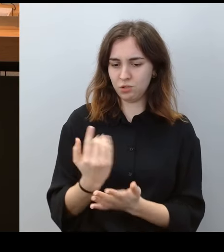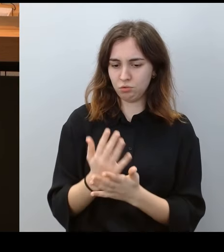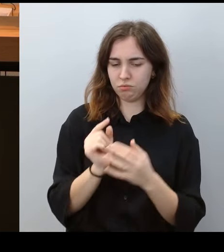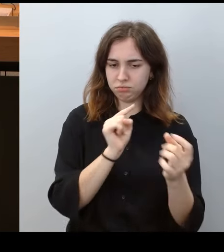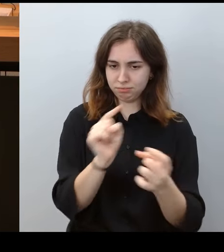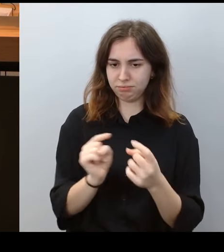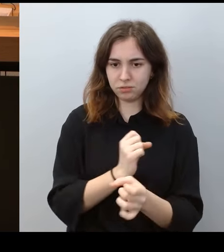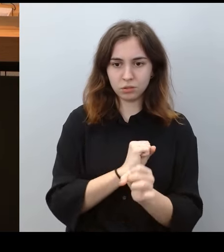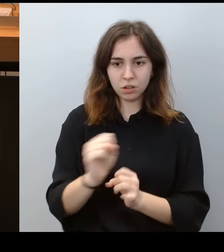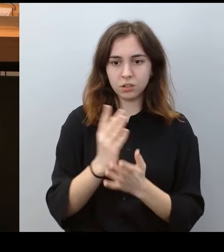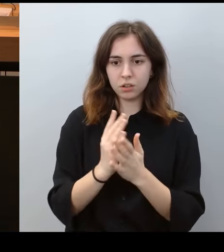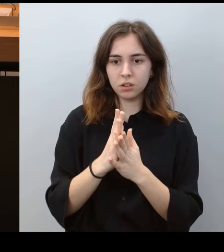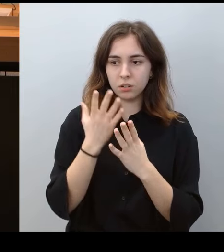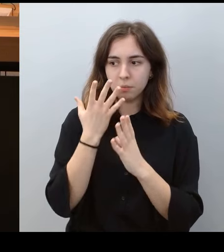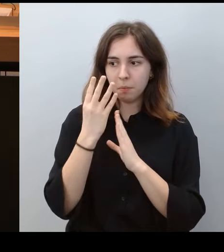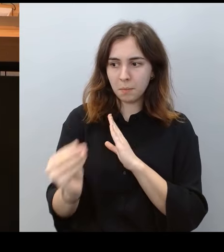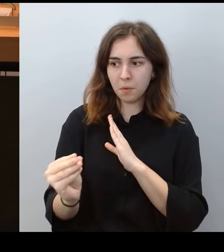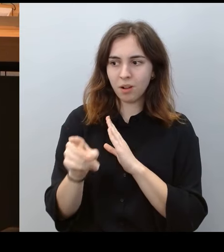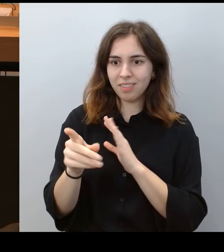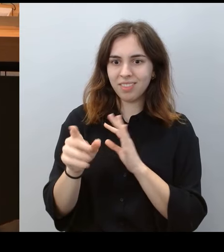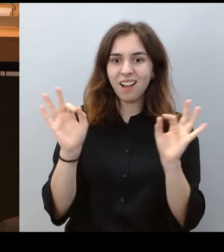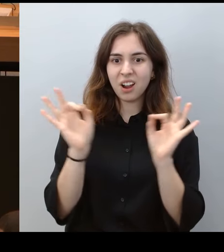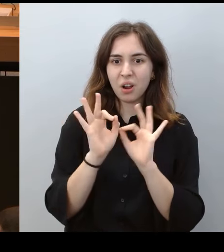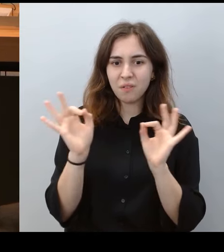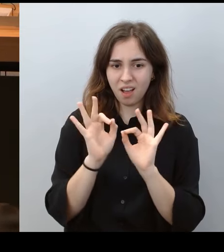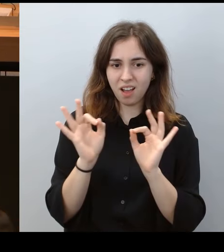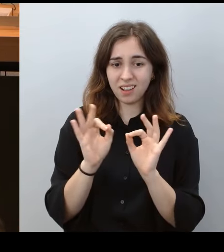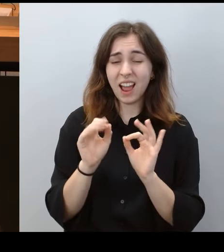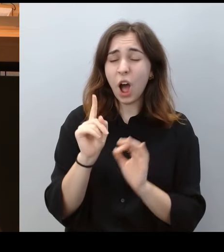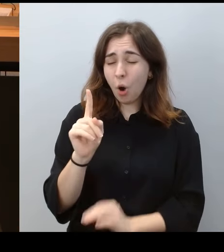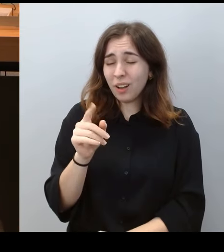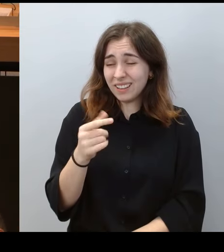Gefahren Obdachlose und gerade diejenigen im Rollstuhl ausgesetzt sind.